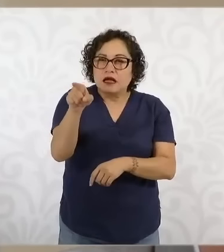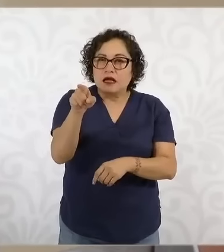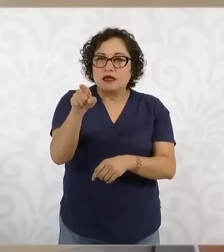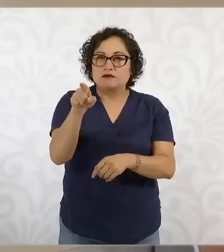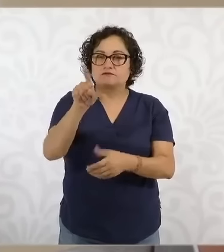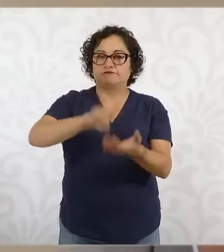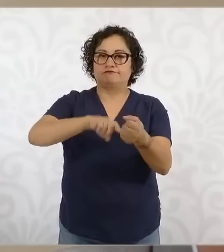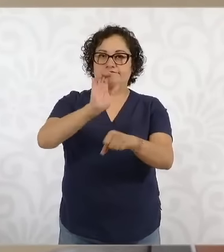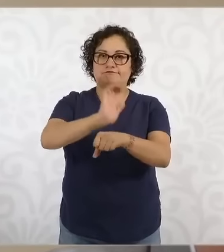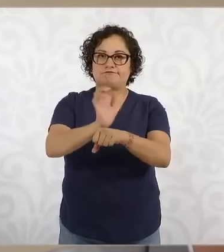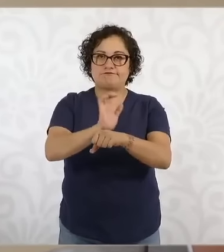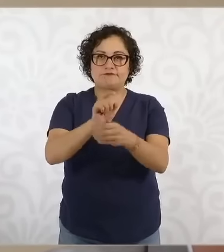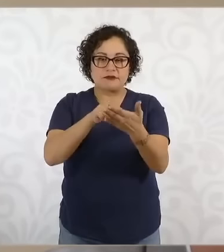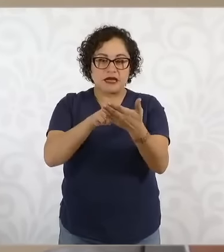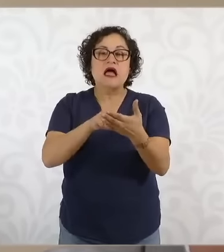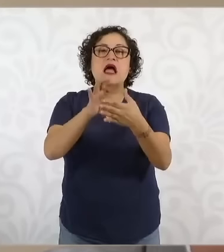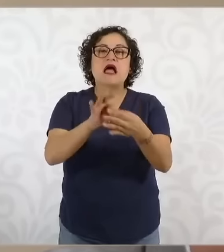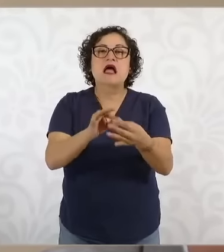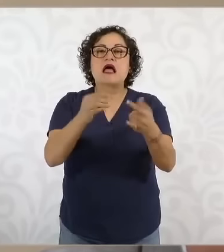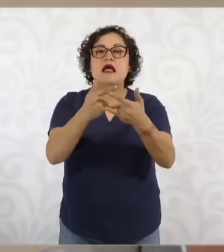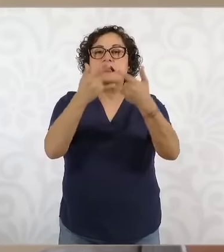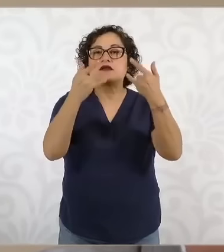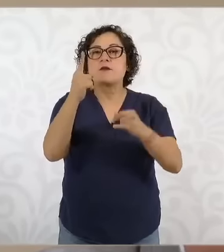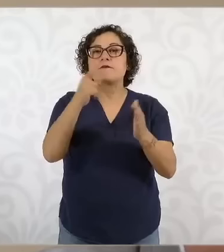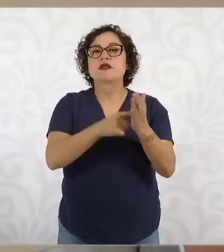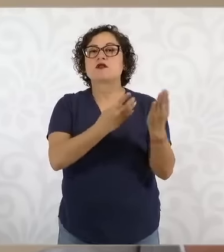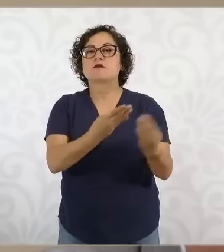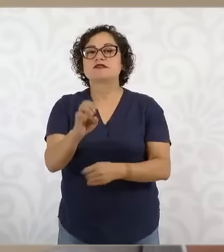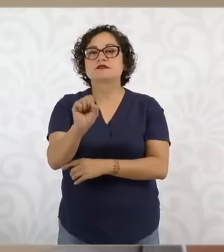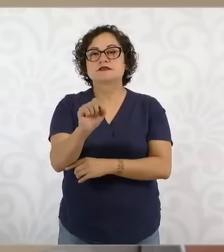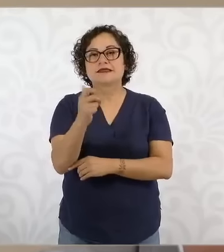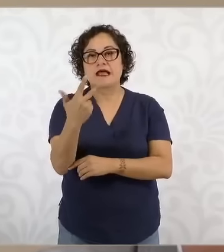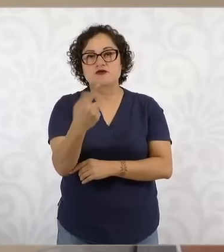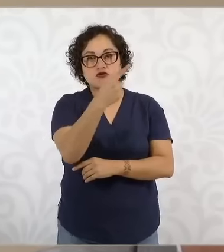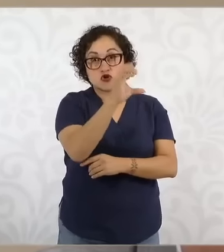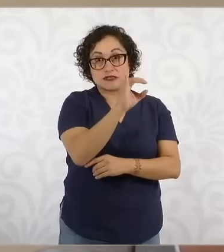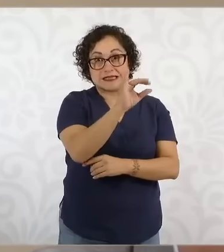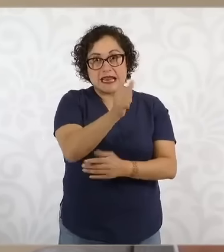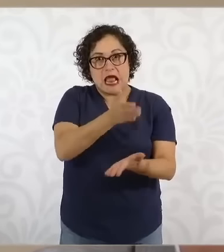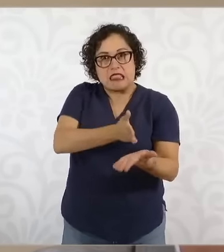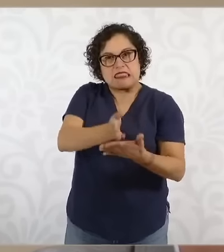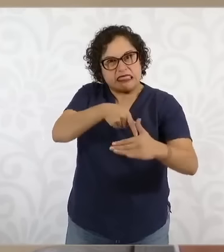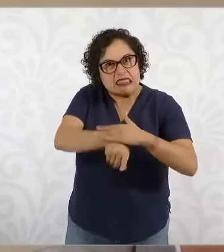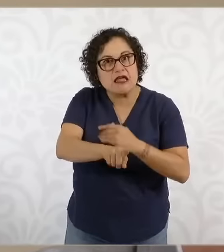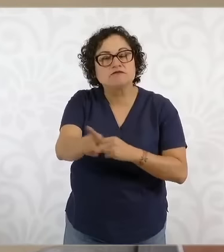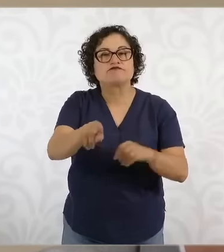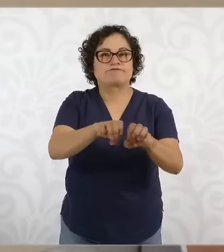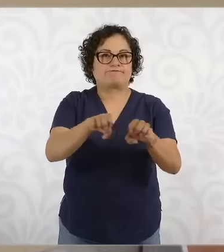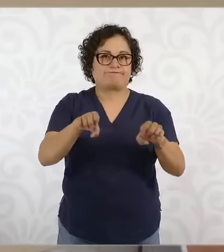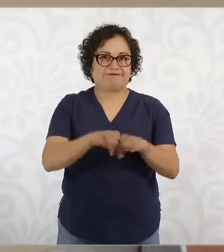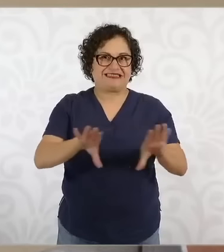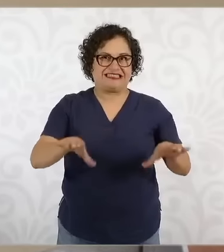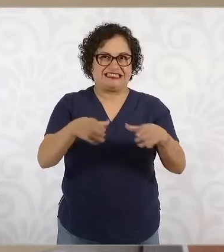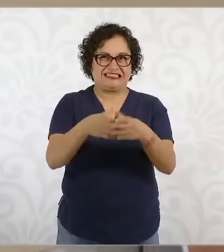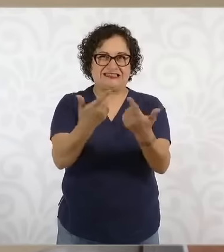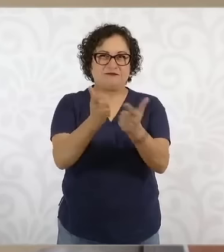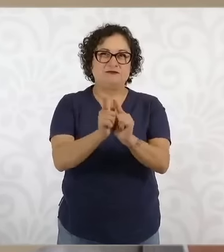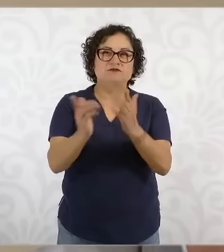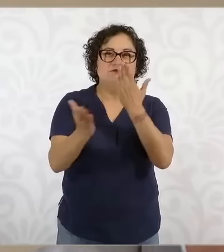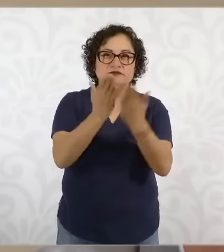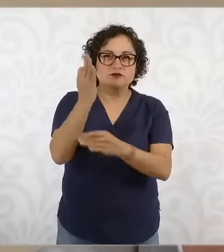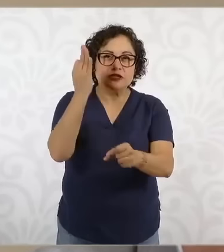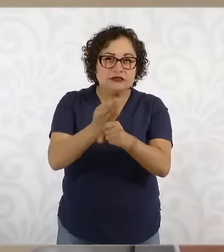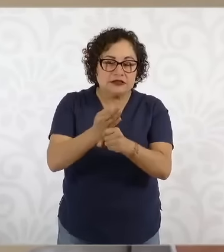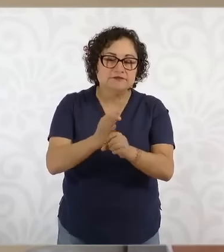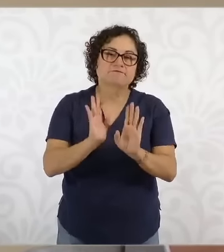el movimiento estudiantil de 1968. Eh, le comento esto, presidenta, porque eh no sé si su gobierno,